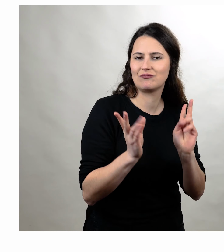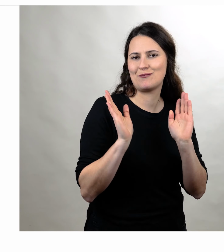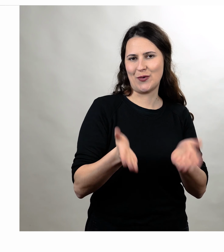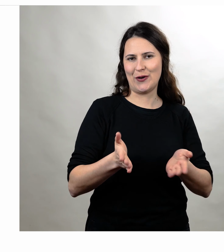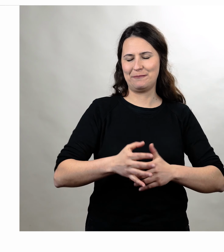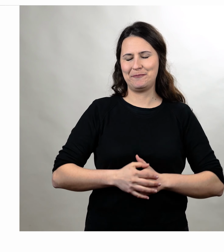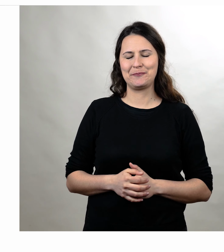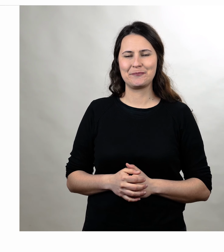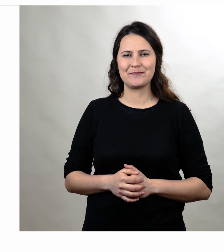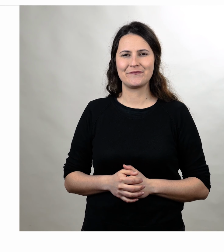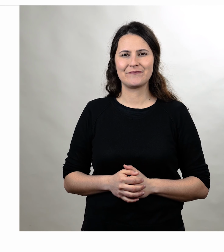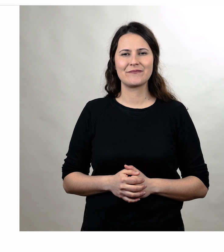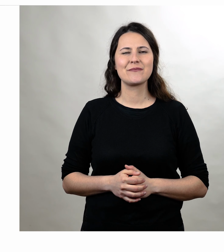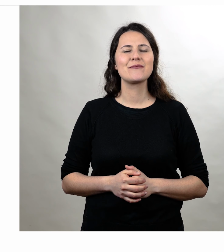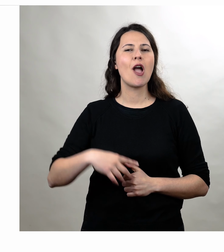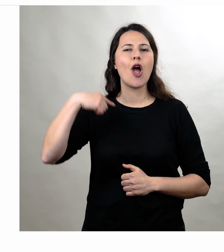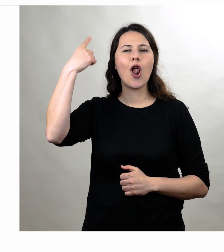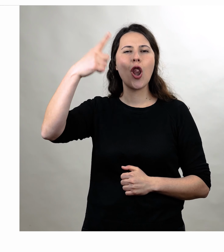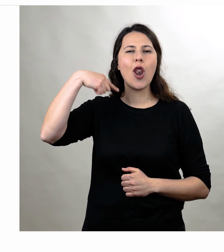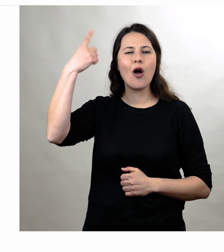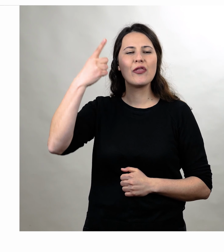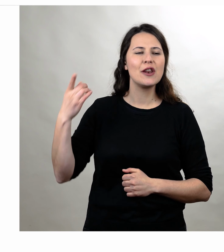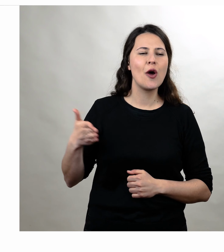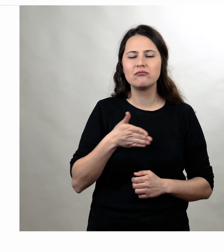Εξερεύνηση του Λονδίνου